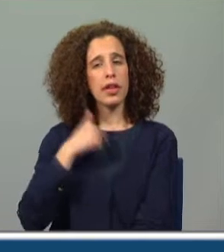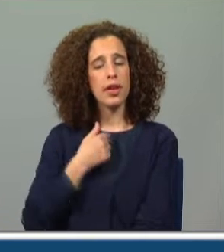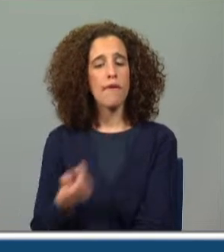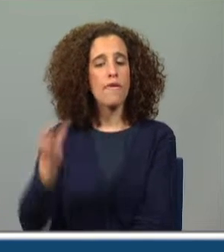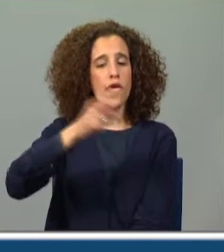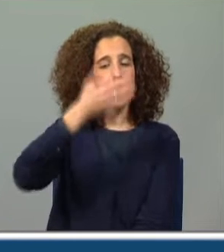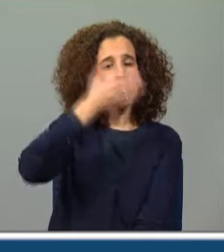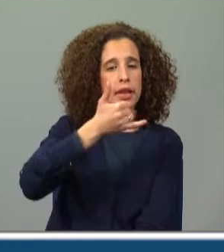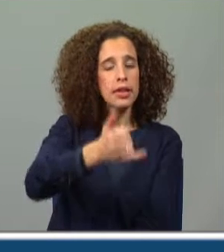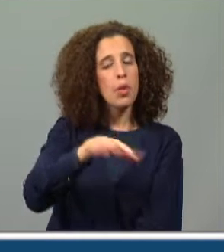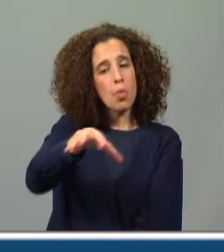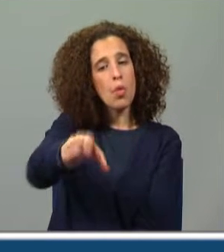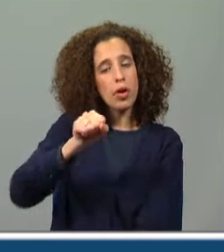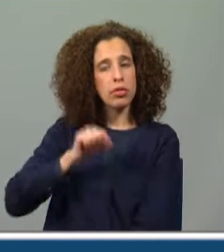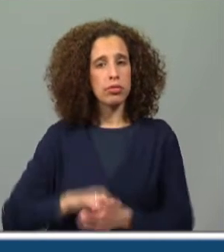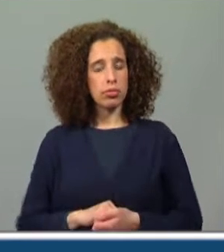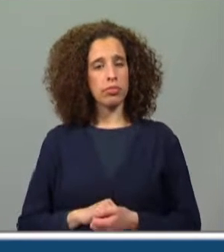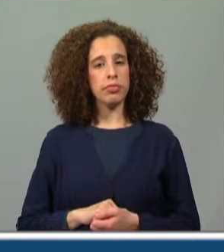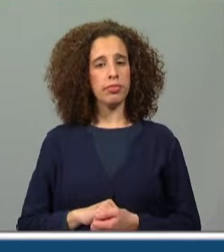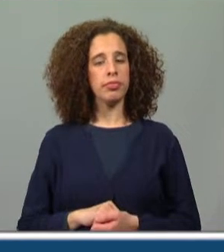no dia seguinte para buscar 第二天去找